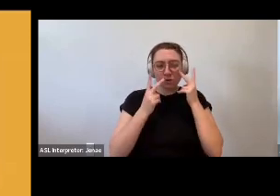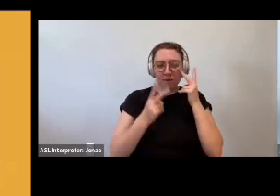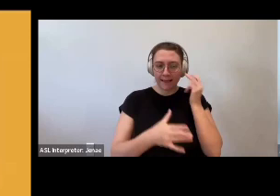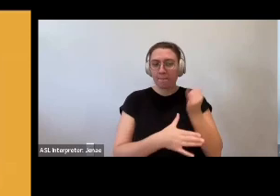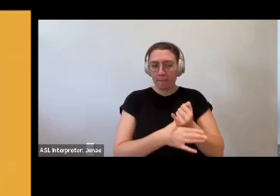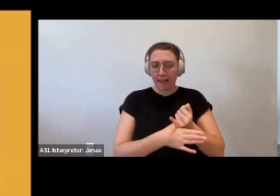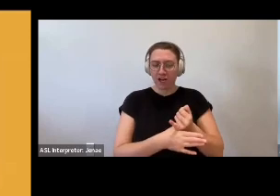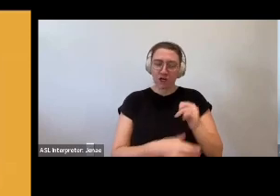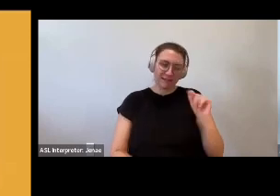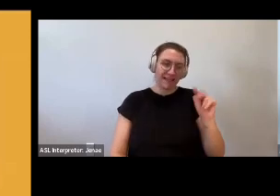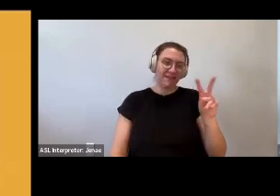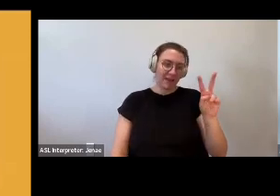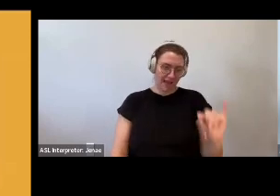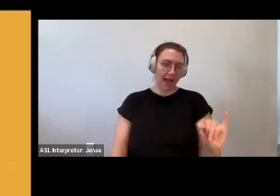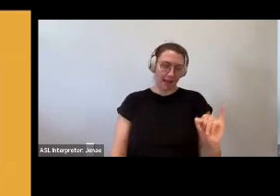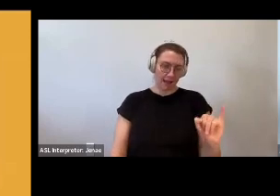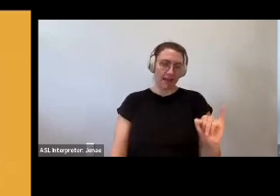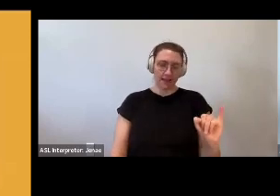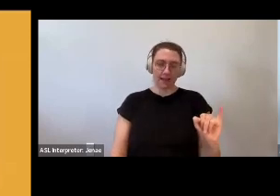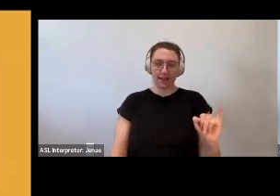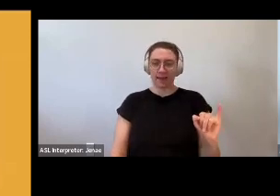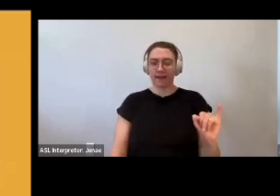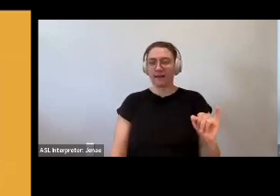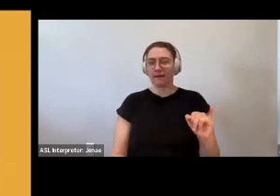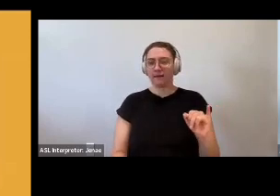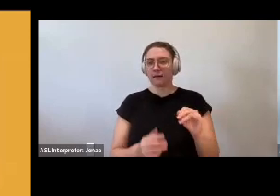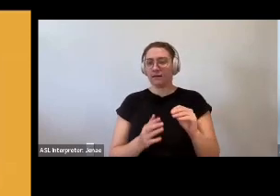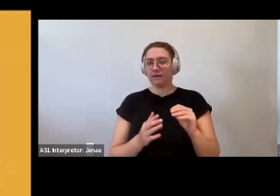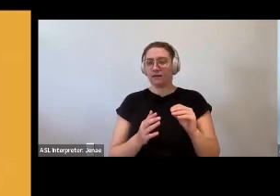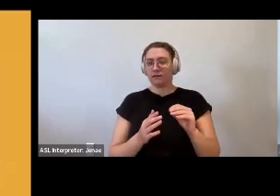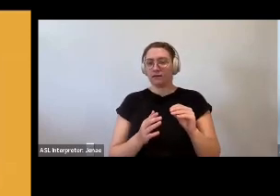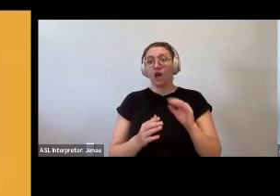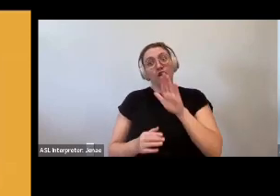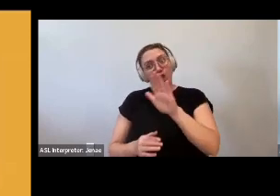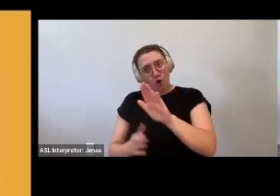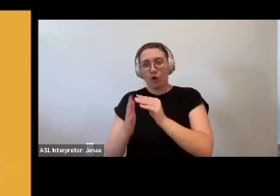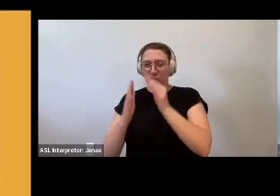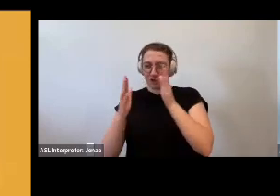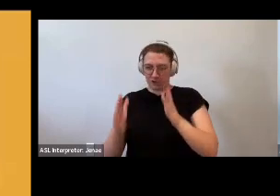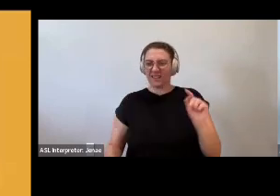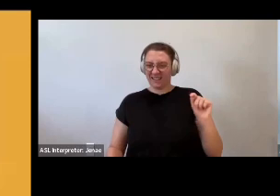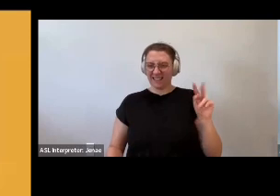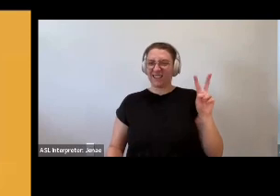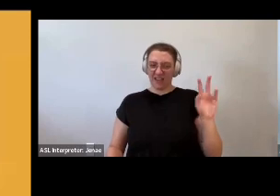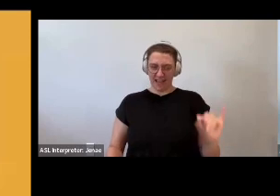, se requiere que el docente de sus estudiantes